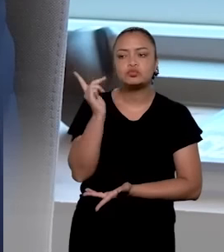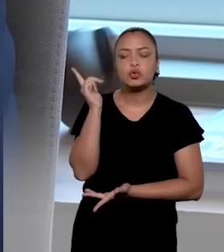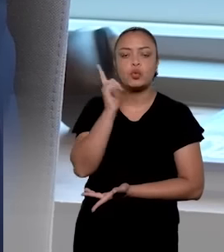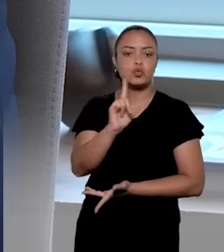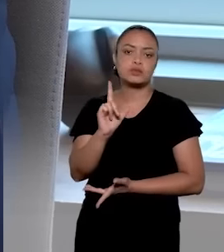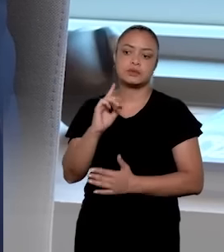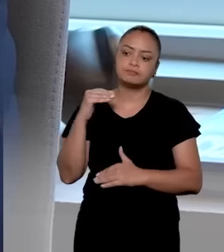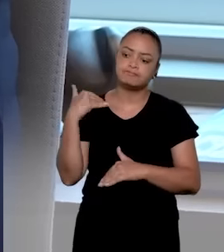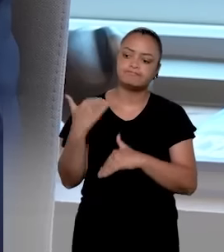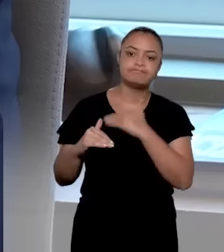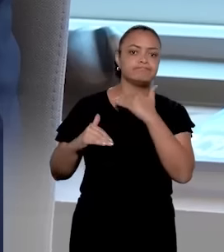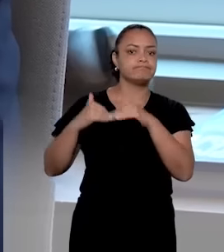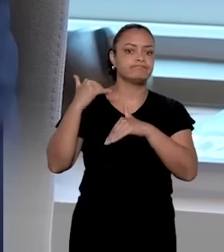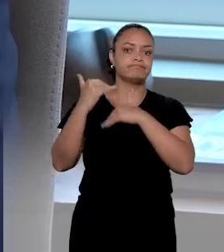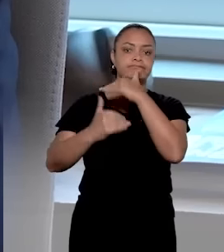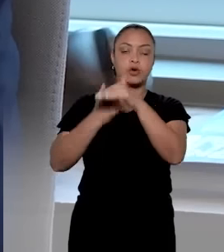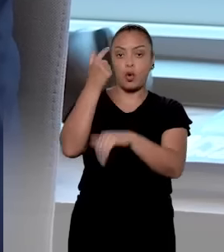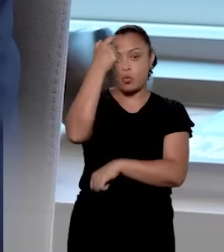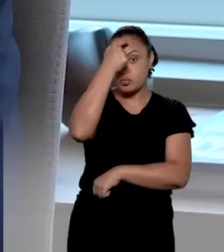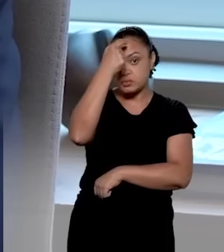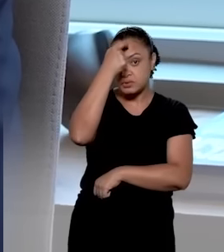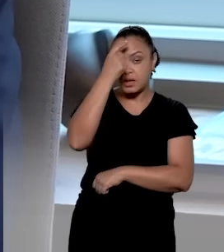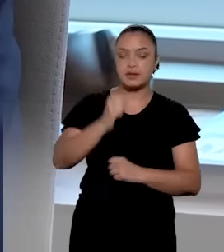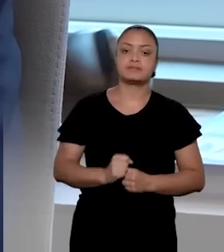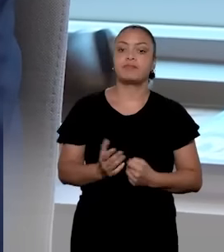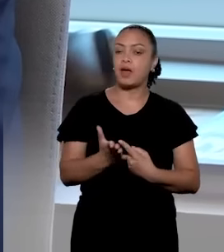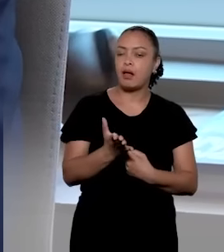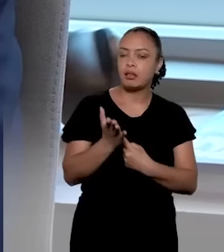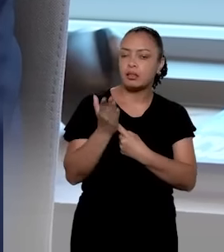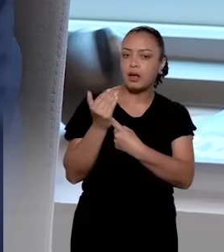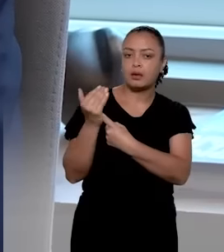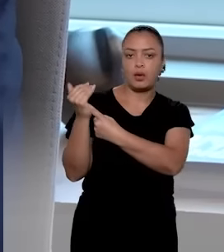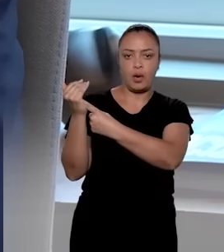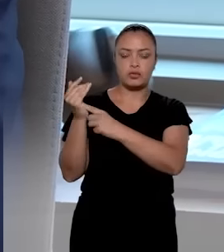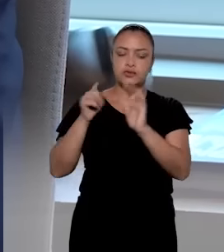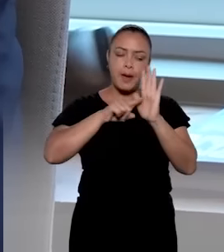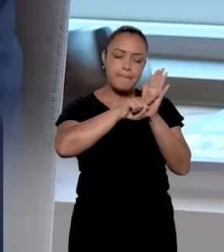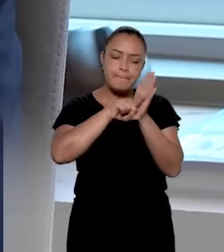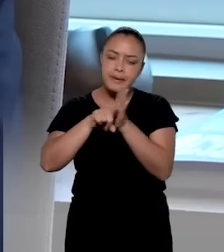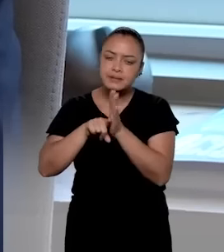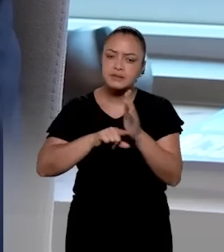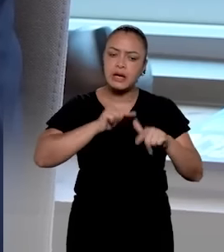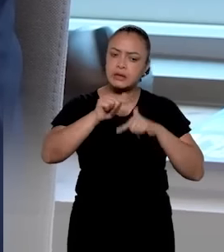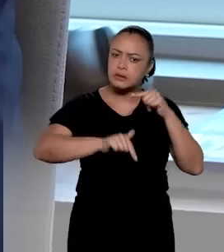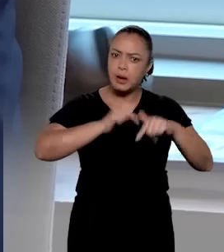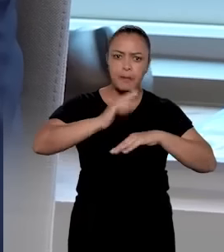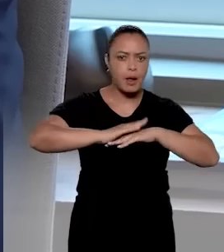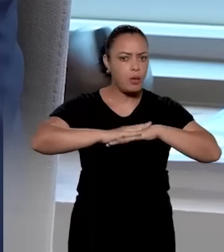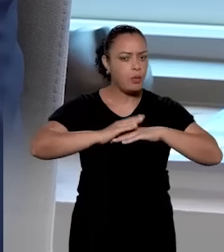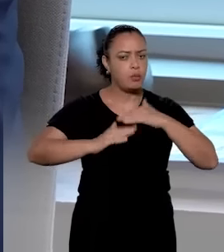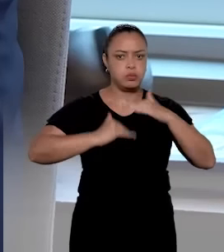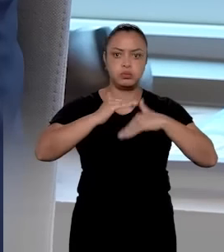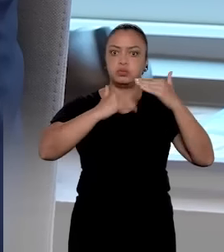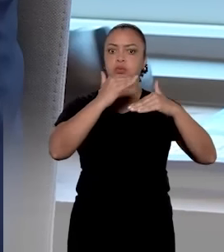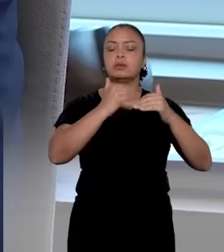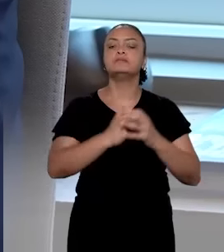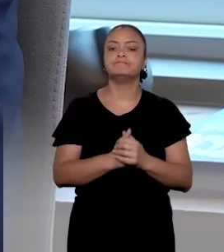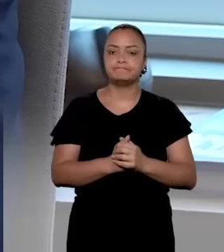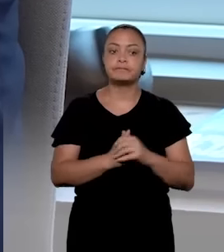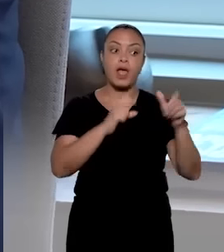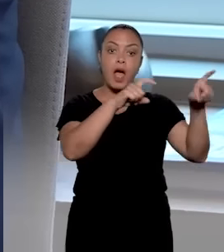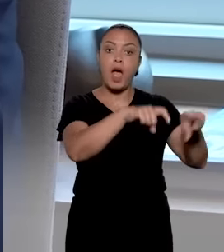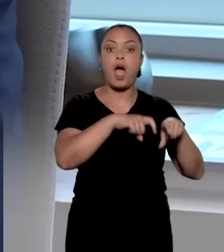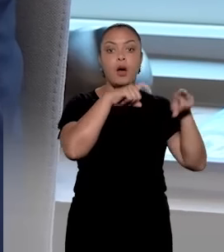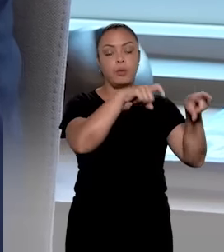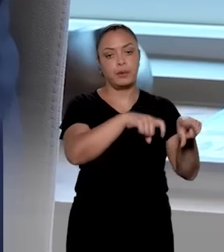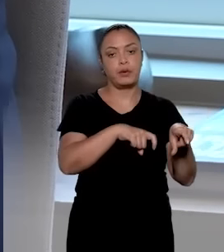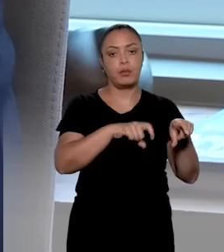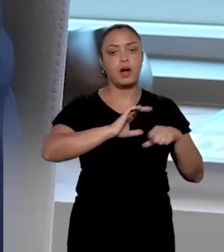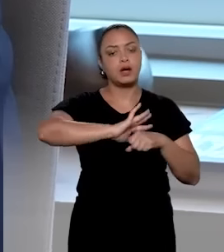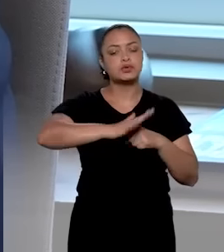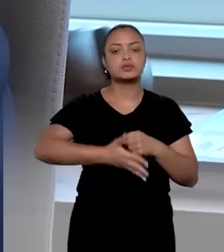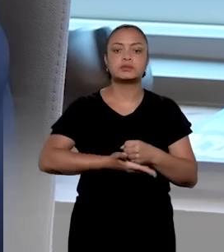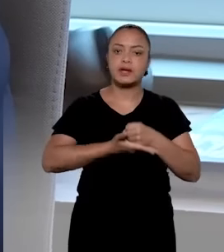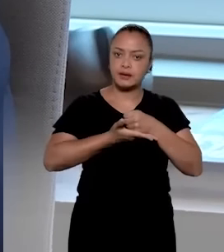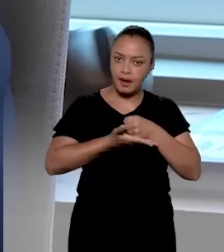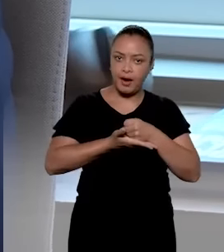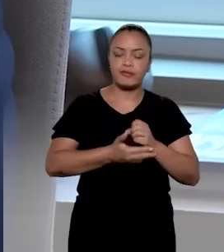desenvolver com ciência, tecnologia, pesquisa, muito trabalho, uma agropecuária sustentável que